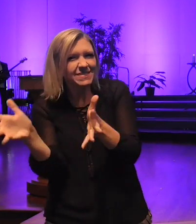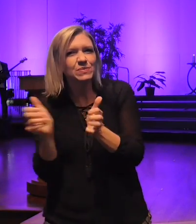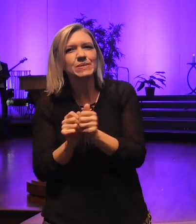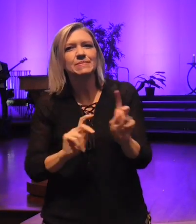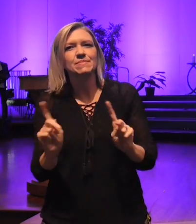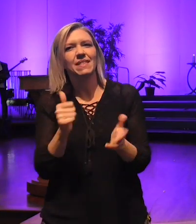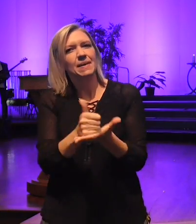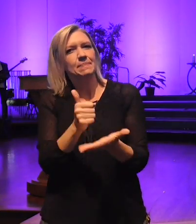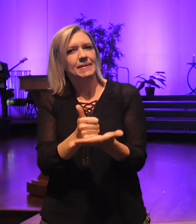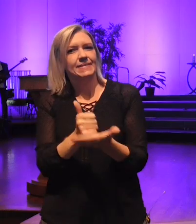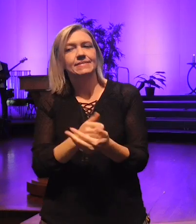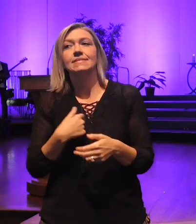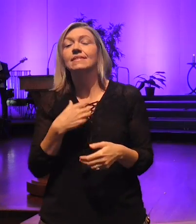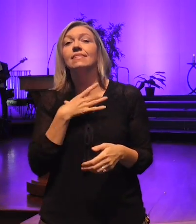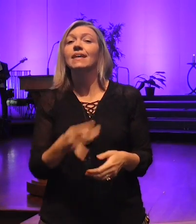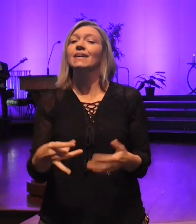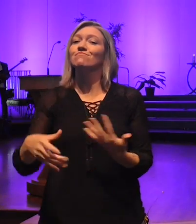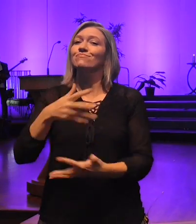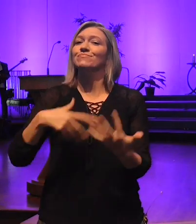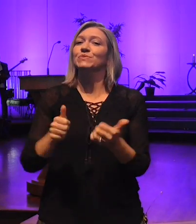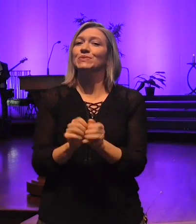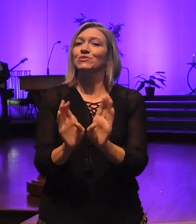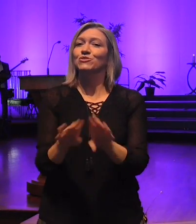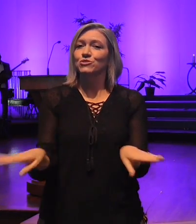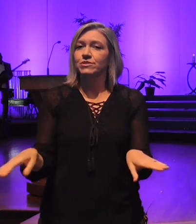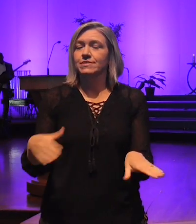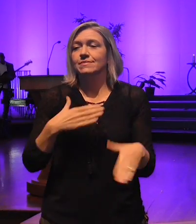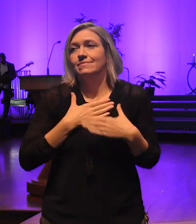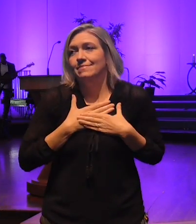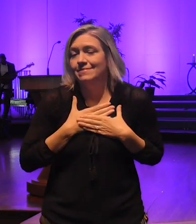gusta mucho salir con los niños son una luz y me encanta verlos